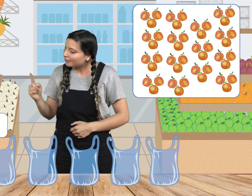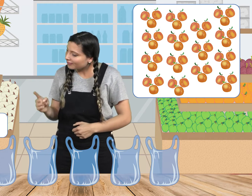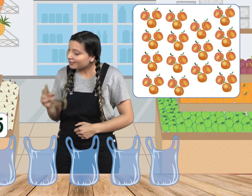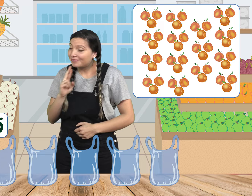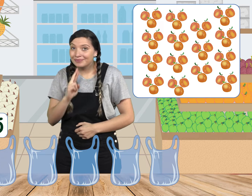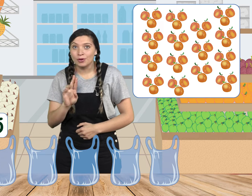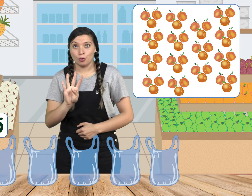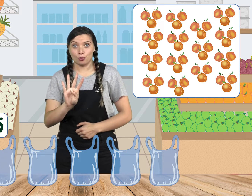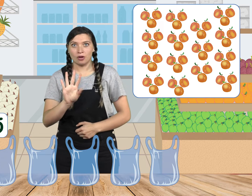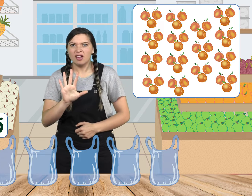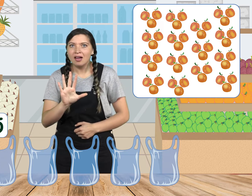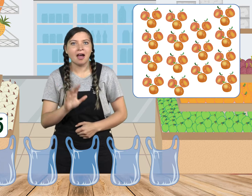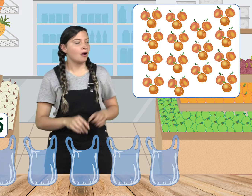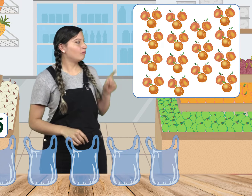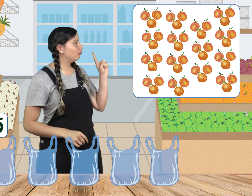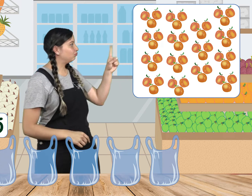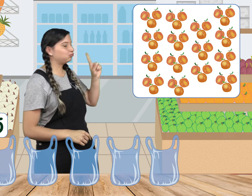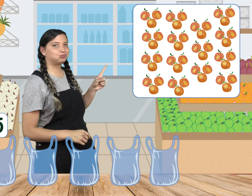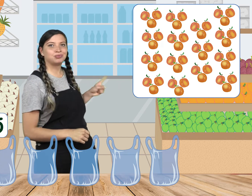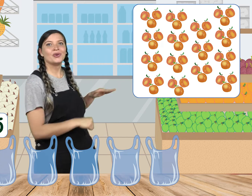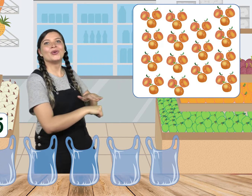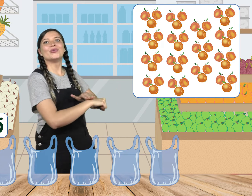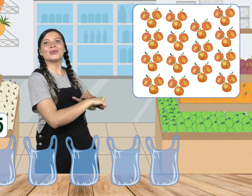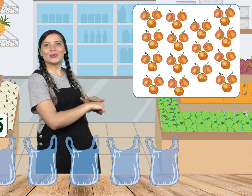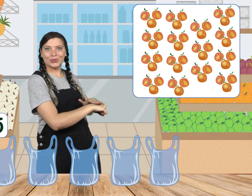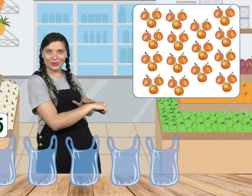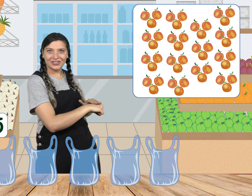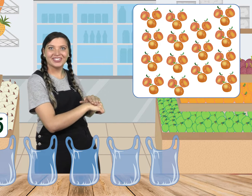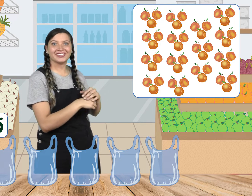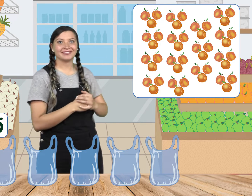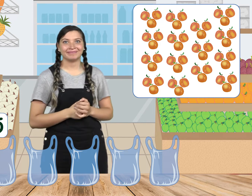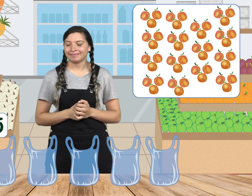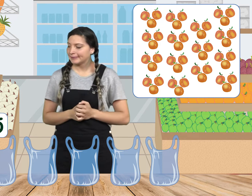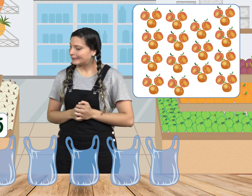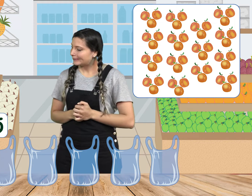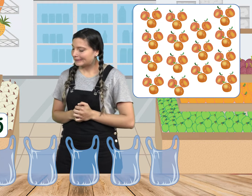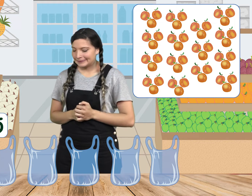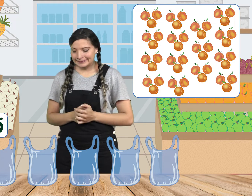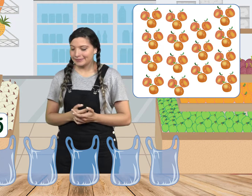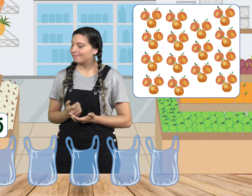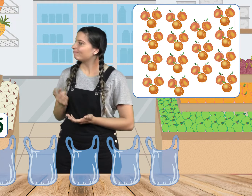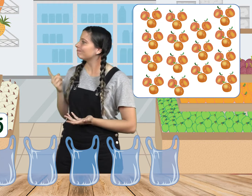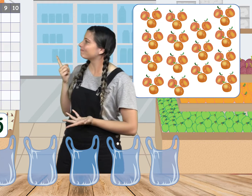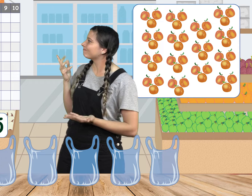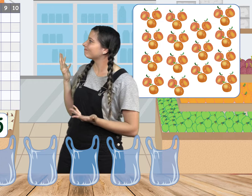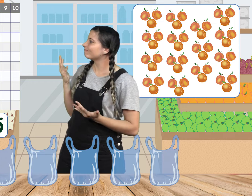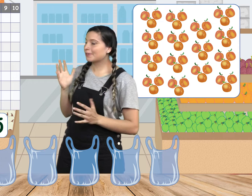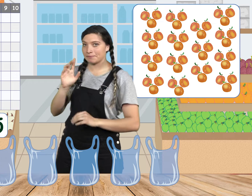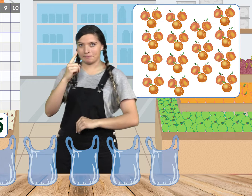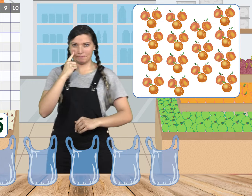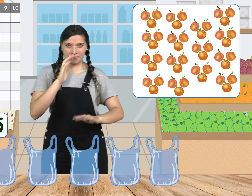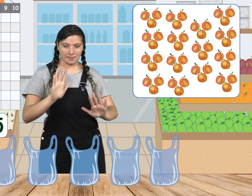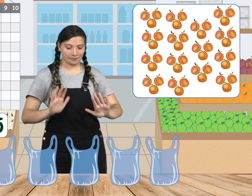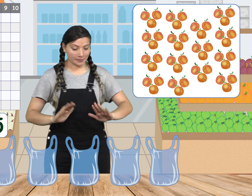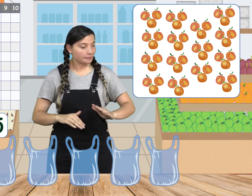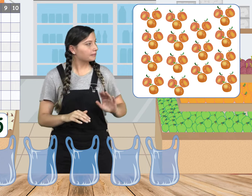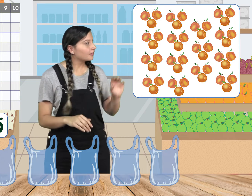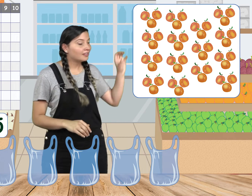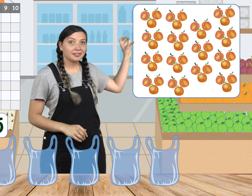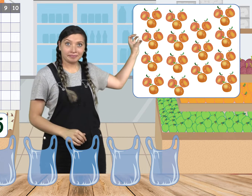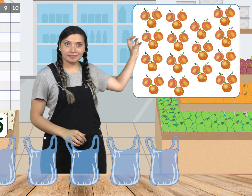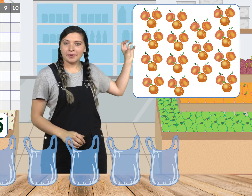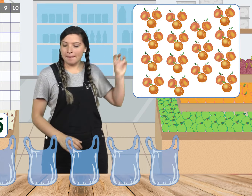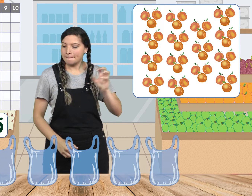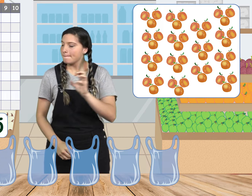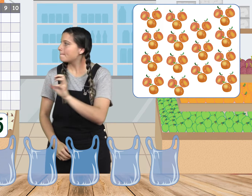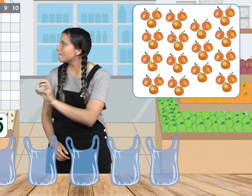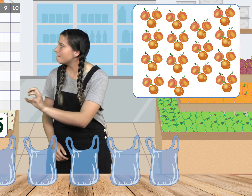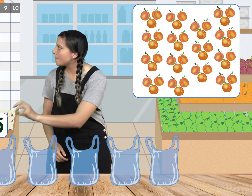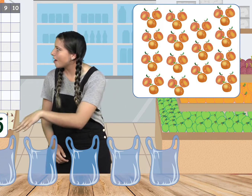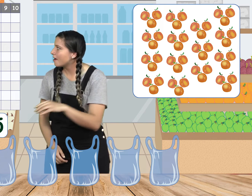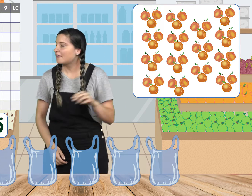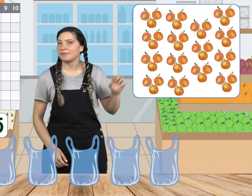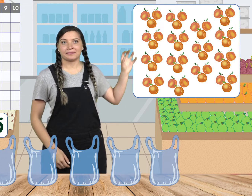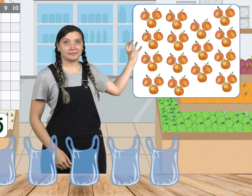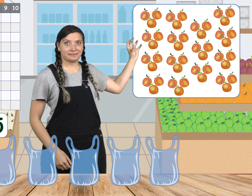Tengo cuarenta y cinco duraznos en total. Miremos la cuadricula y vamos ubicando los duraznos así: